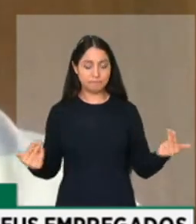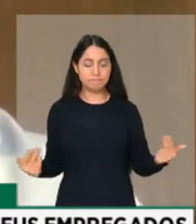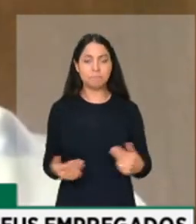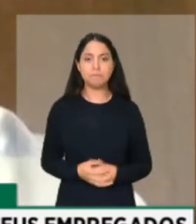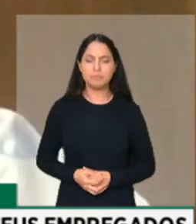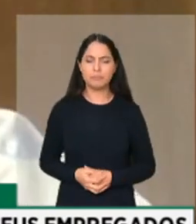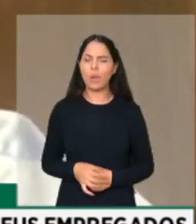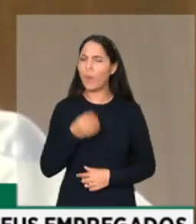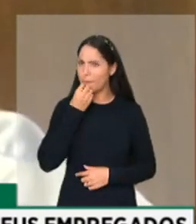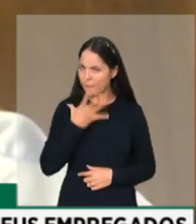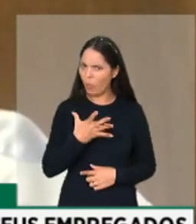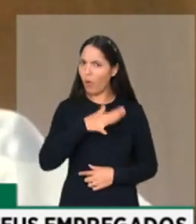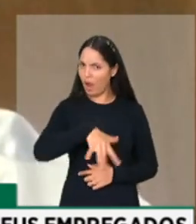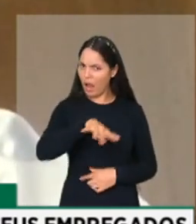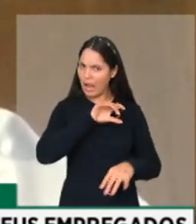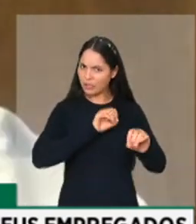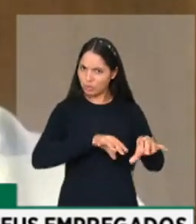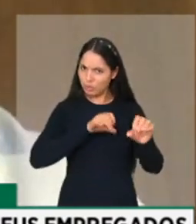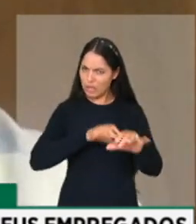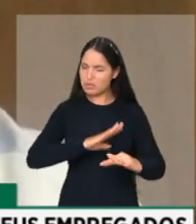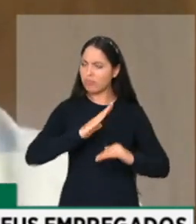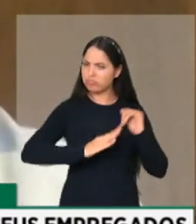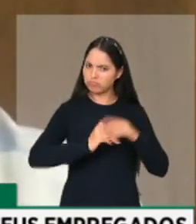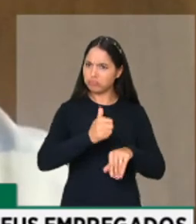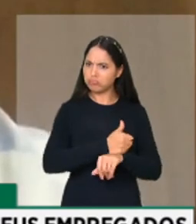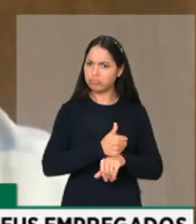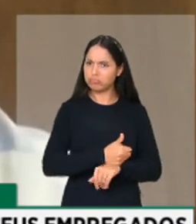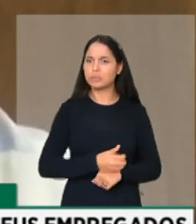ATUALMENTE, FAZEM PARTE DO SISTEMA S, SERVIÇO NACIONAL DE APRENDIZAGEM E INDÚSTRIA,